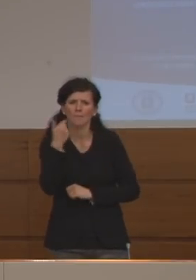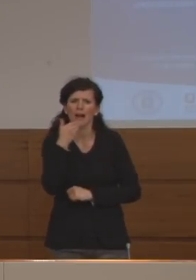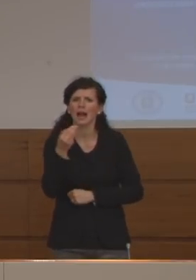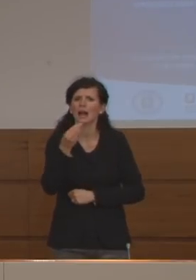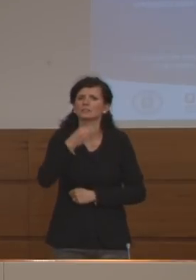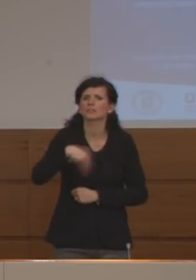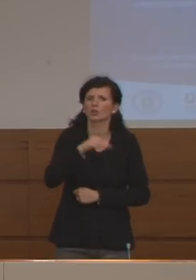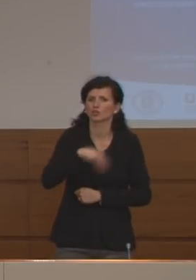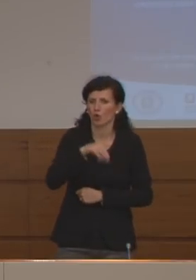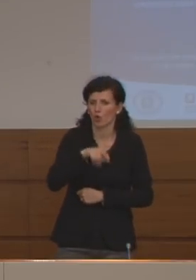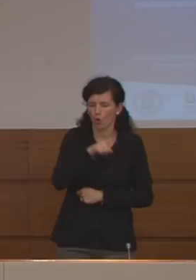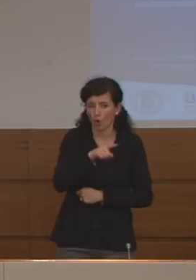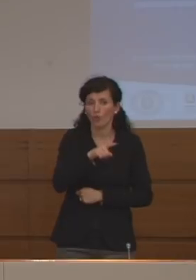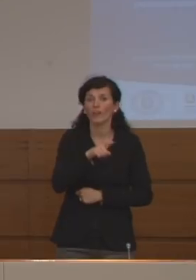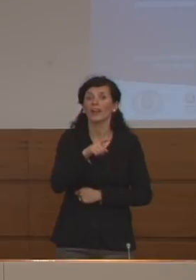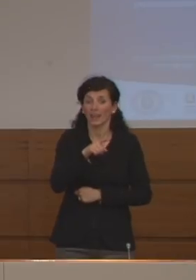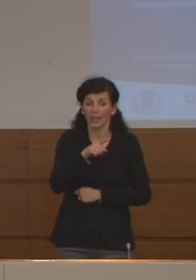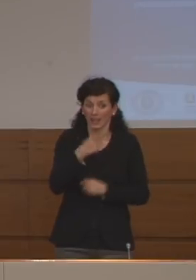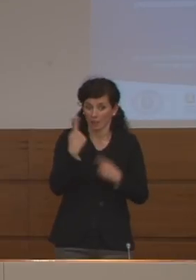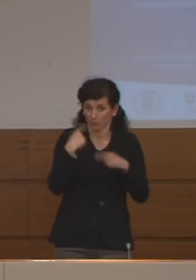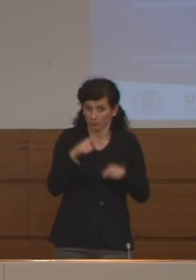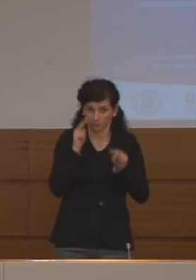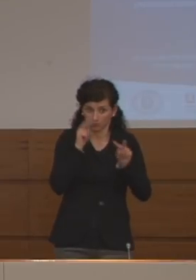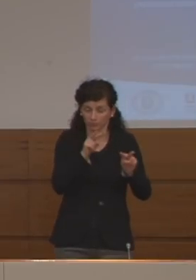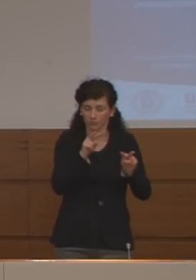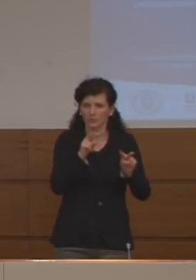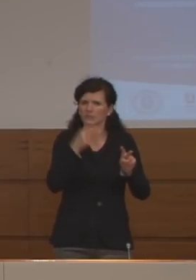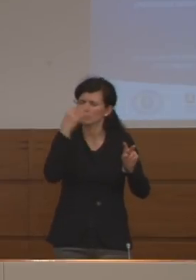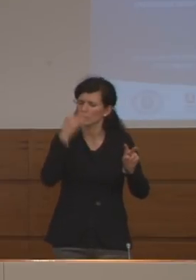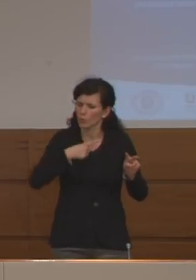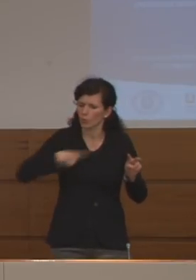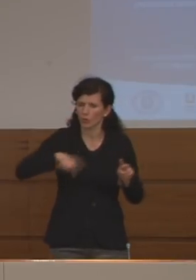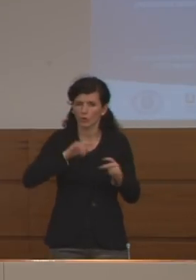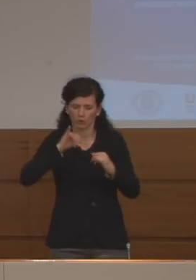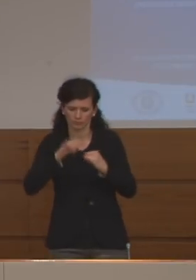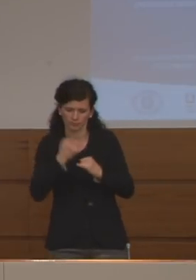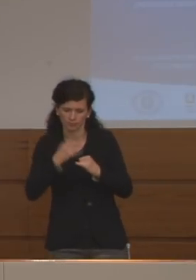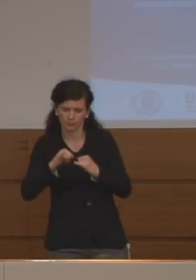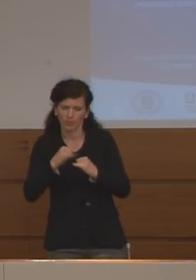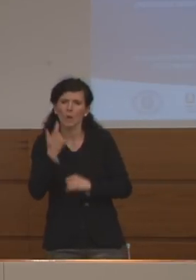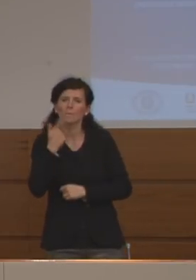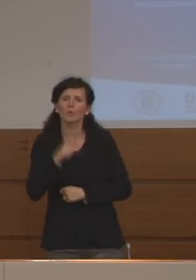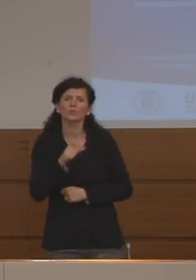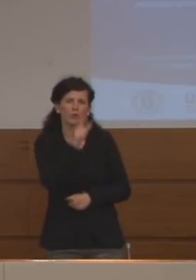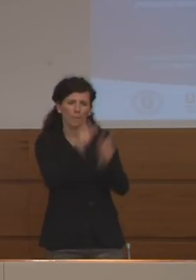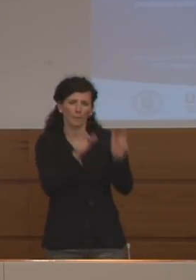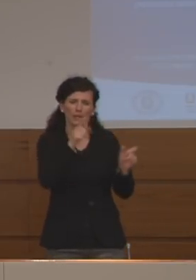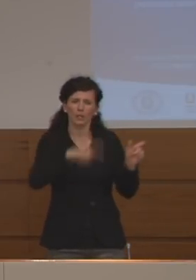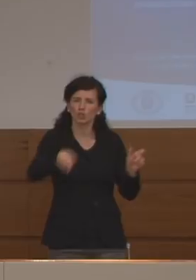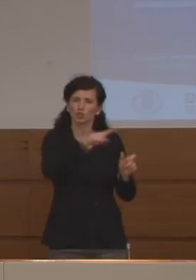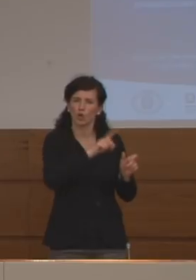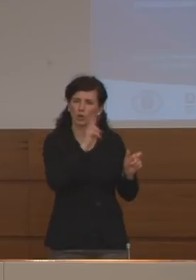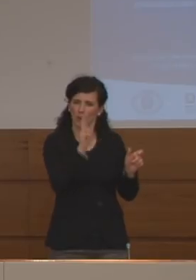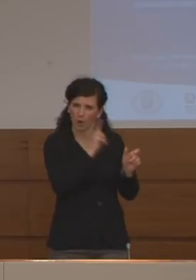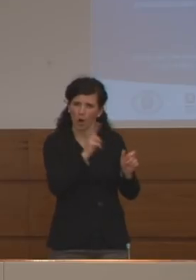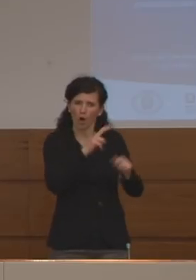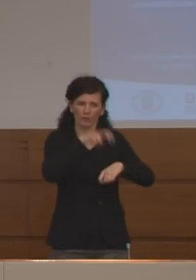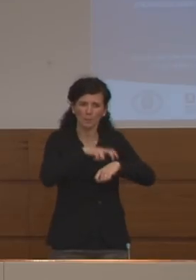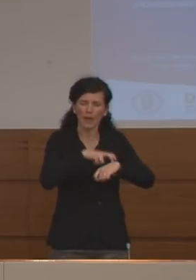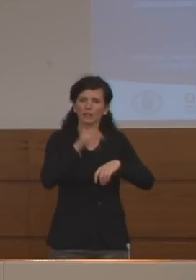merita il sacrificio di tutte queste vite, per far sì che non si ripeta più.